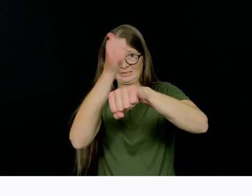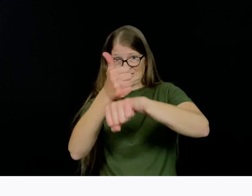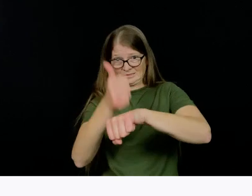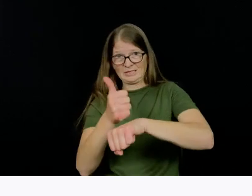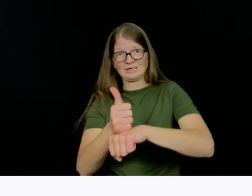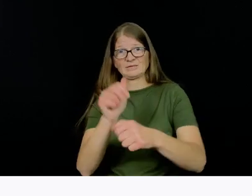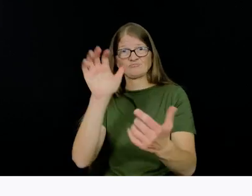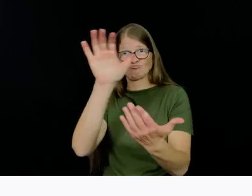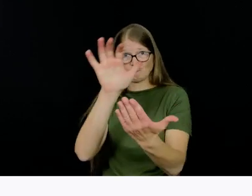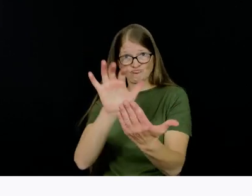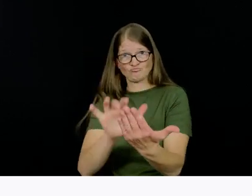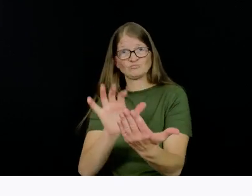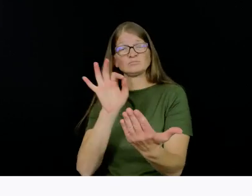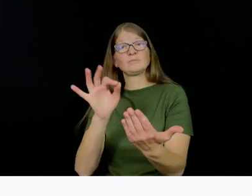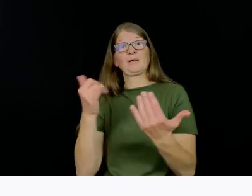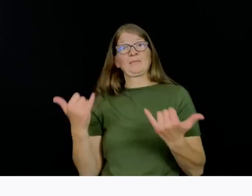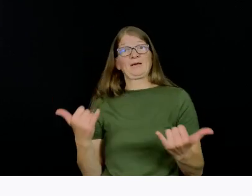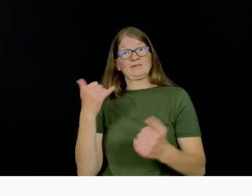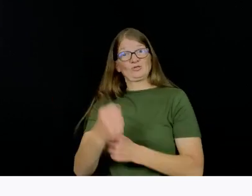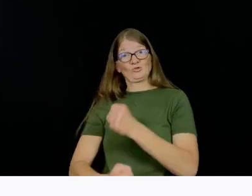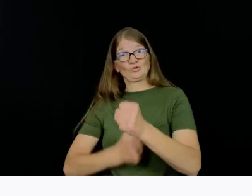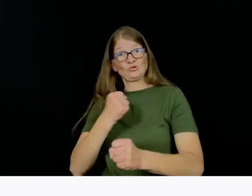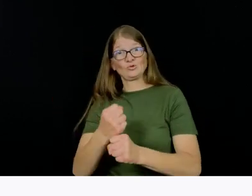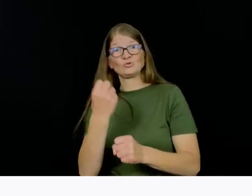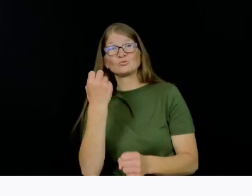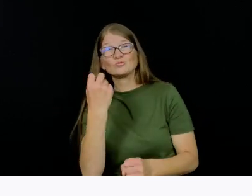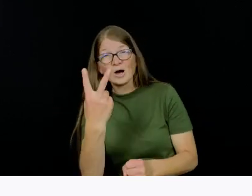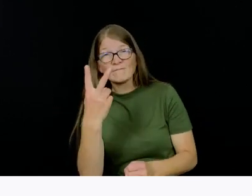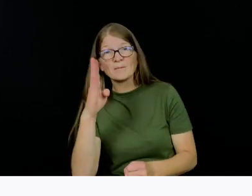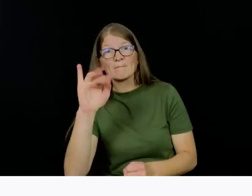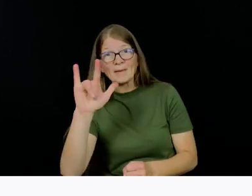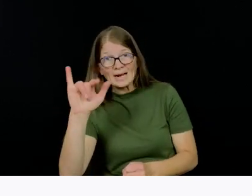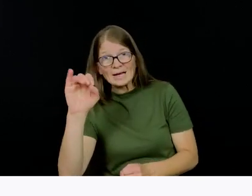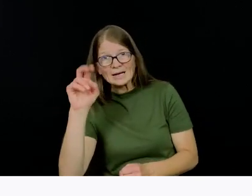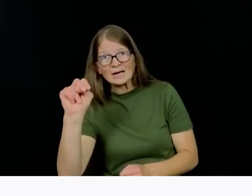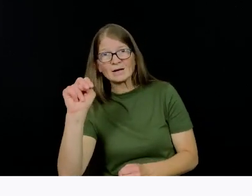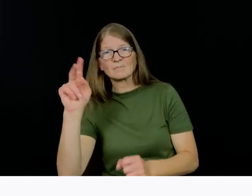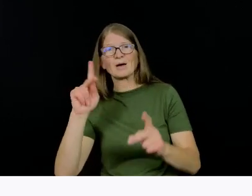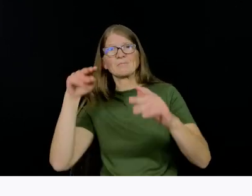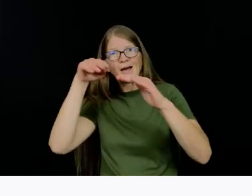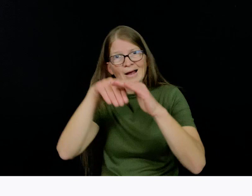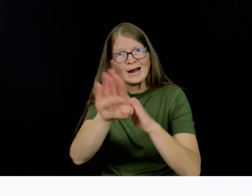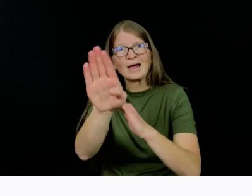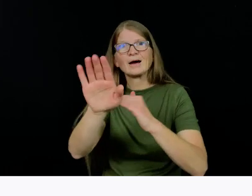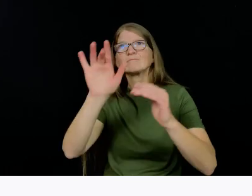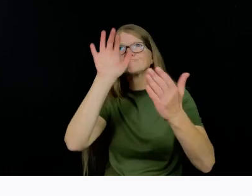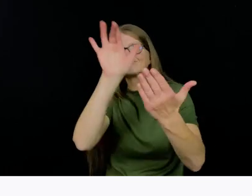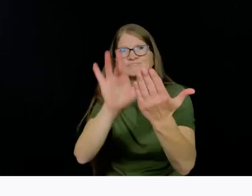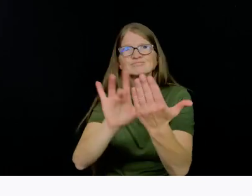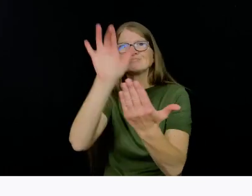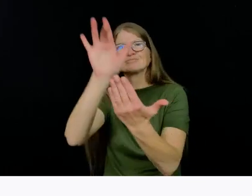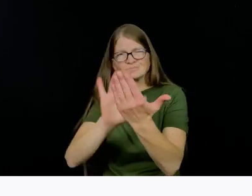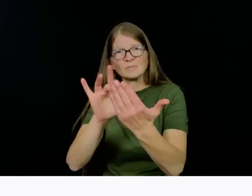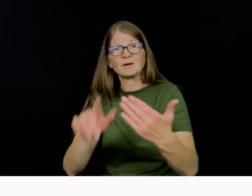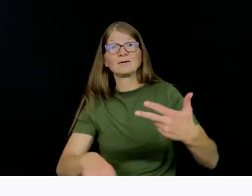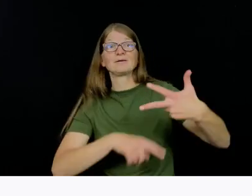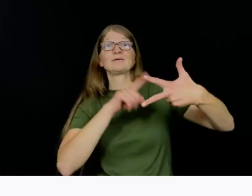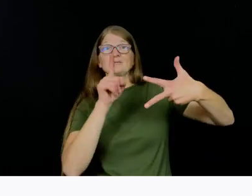هذا العام وحده، تمت زيارته أكثر من 12 مليار مرة الإعداد الثاني هو فحص الخصوصية